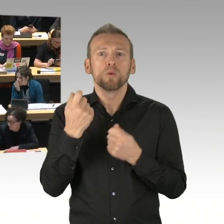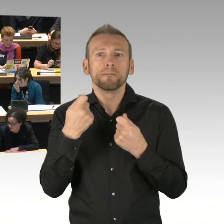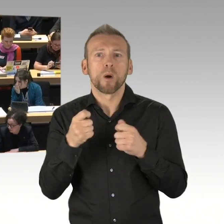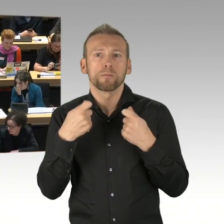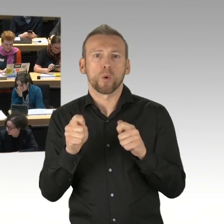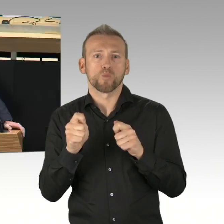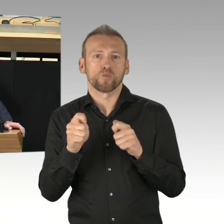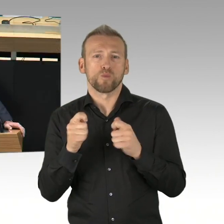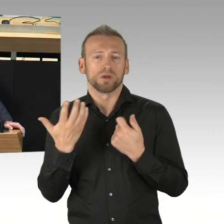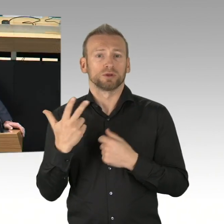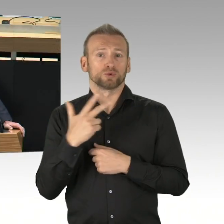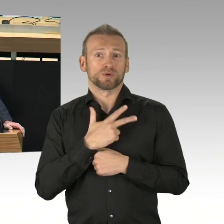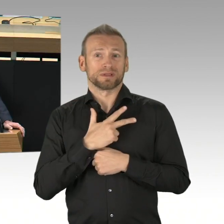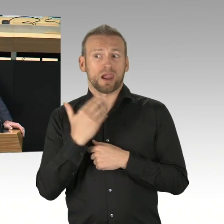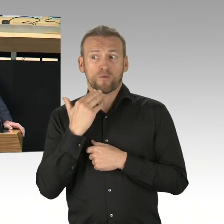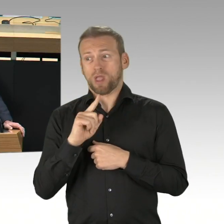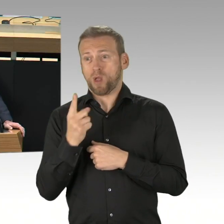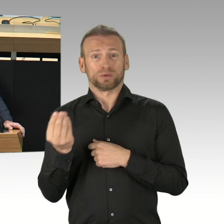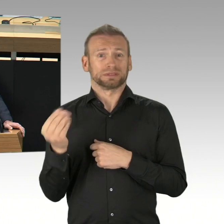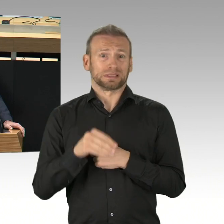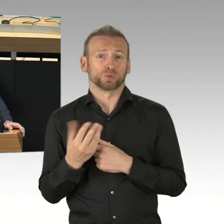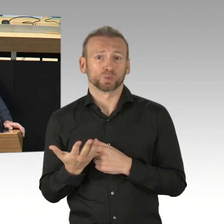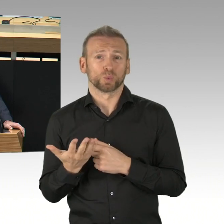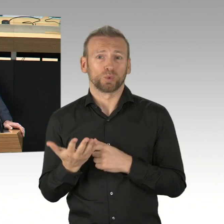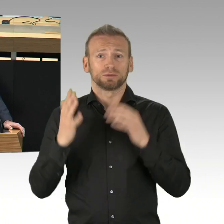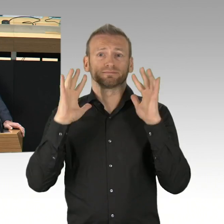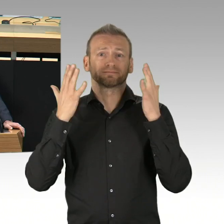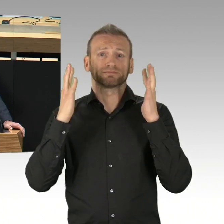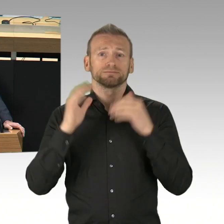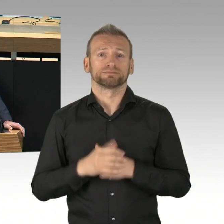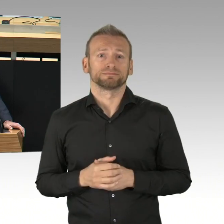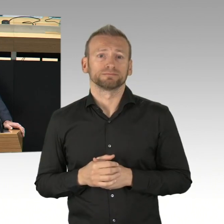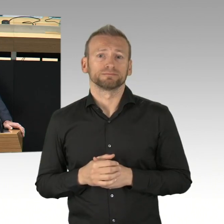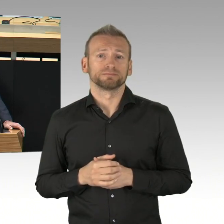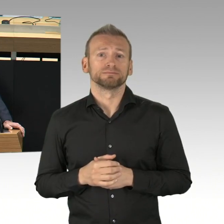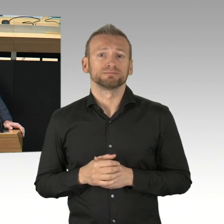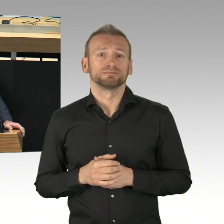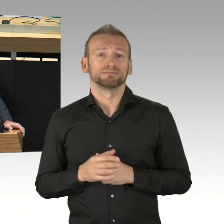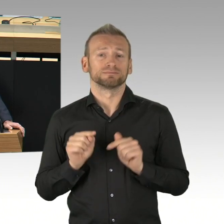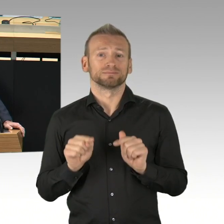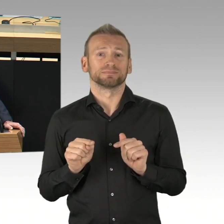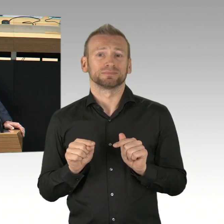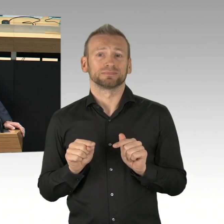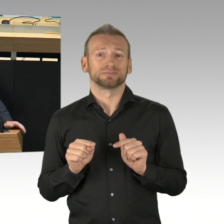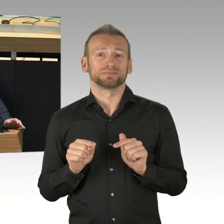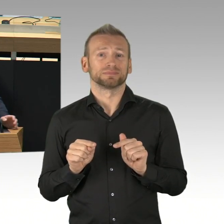verlassen Sie endlich die Parallelwelten Ihrer lebensfremden Parteizirkel und nehmen Sie diese Wohnungsbaubremse zurück,